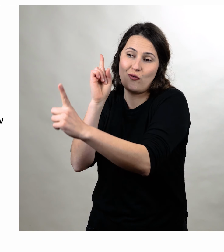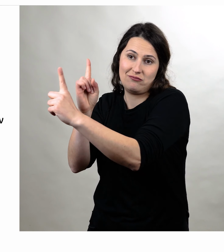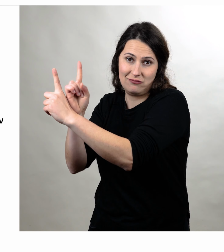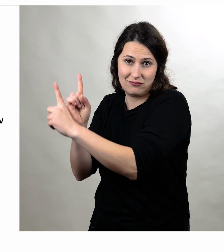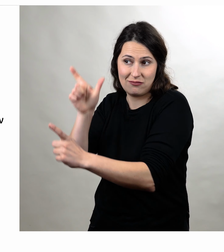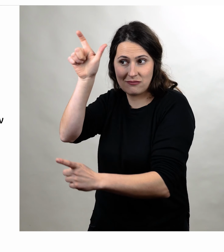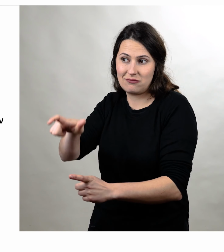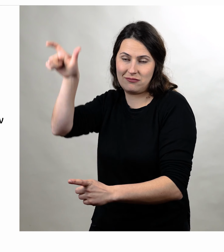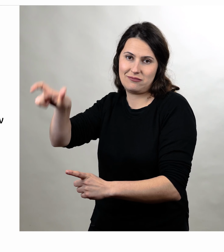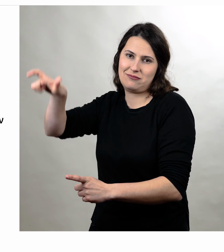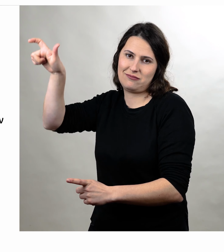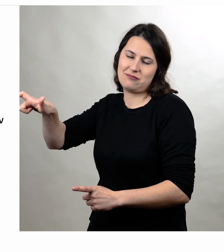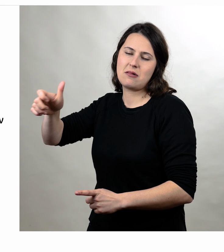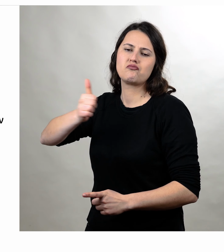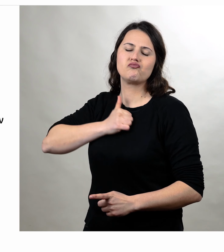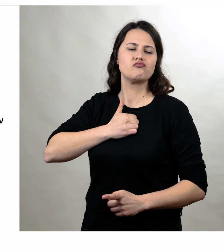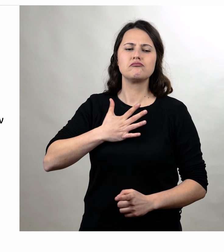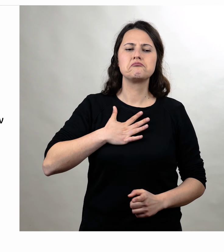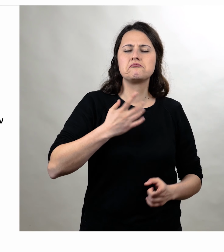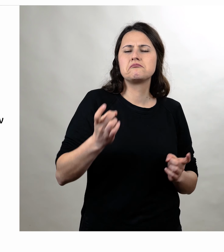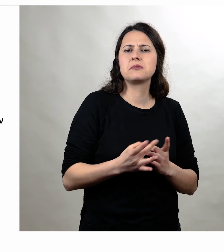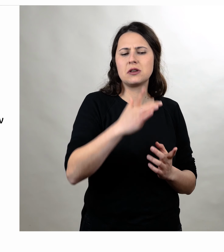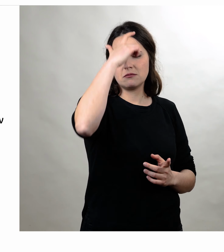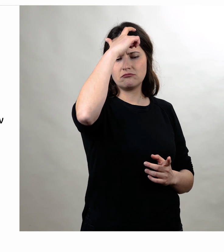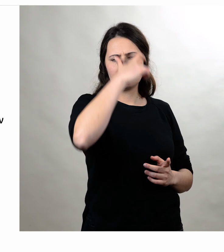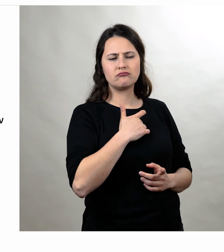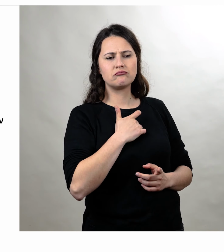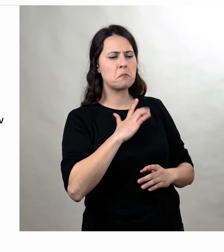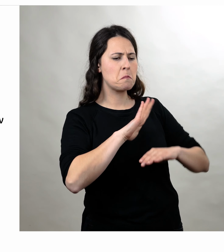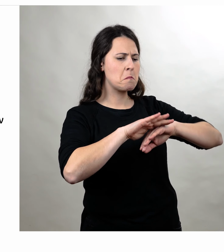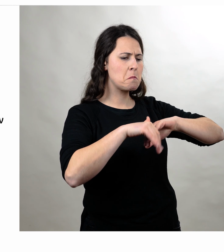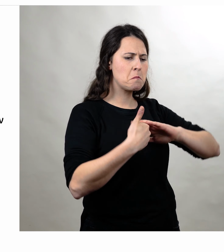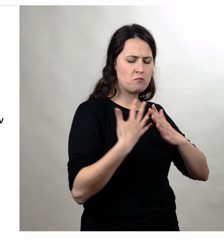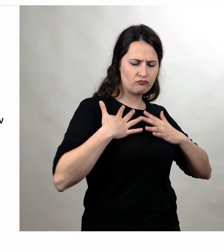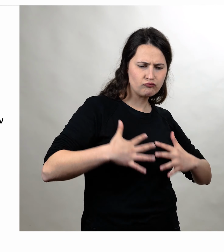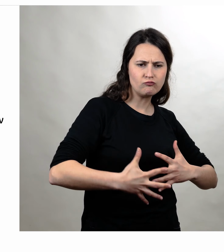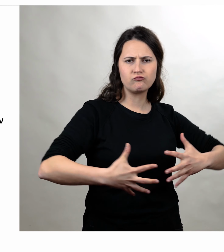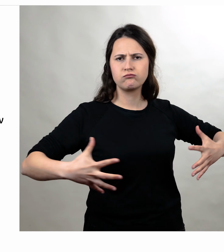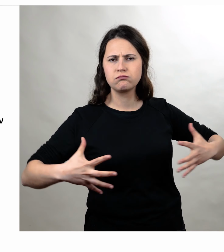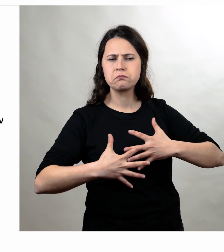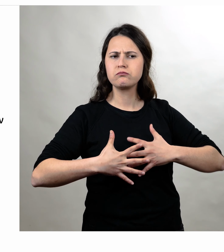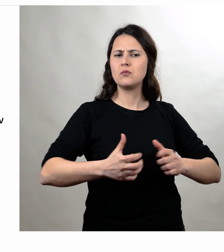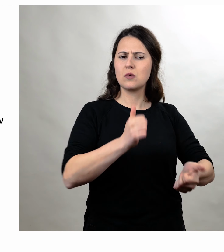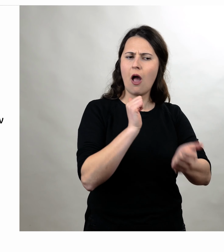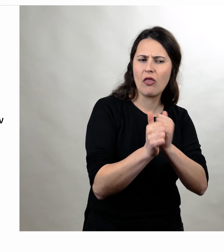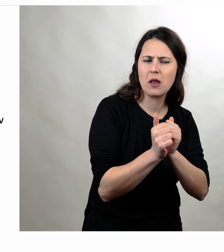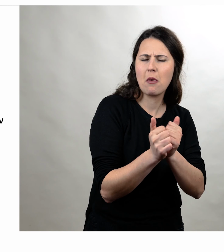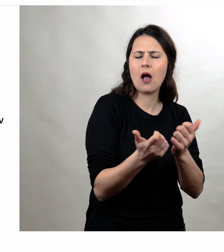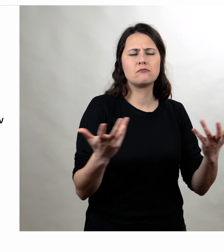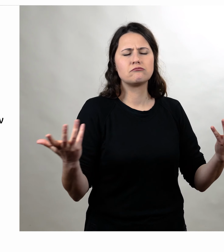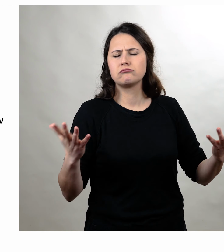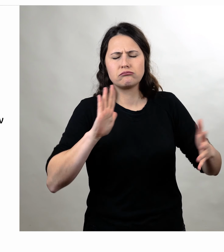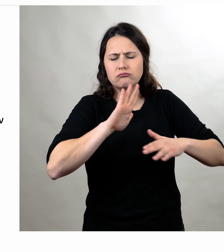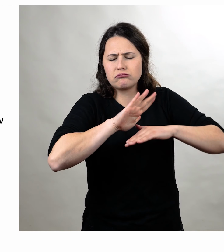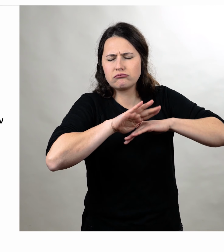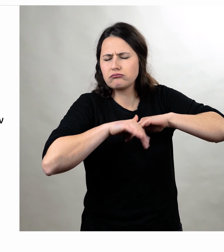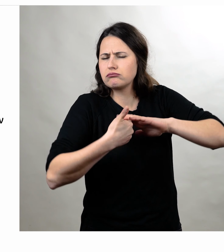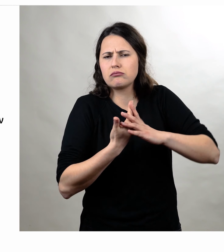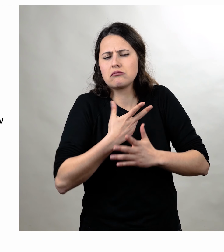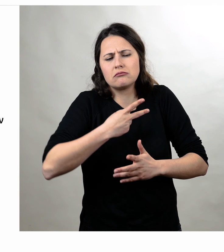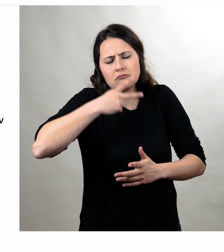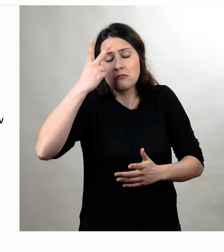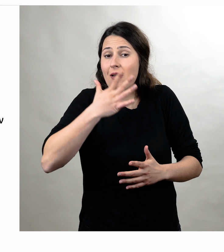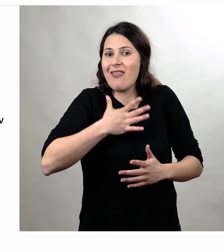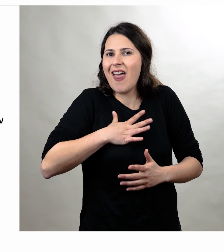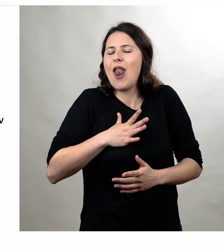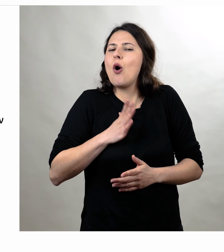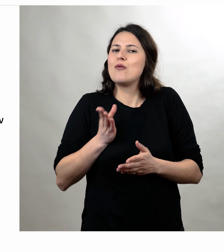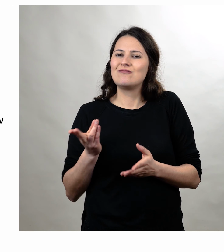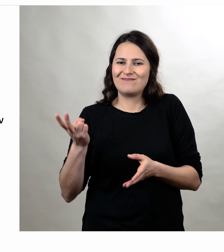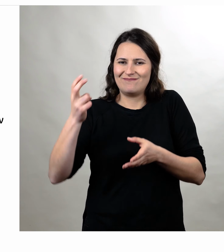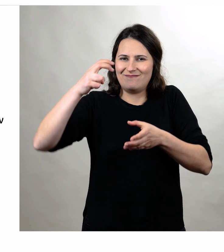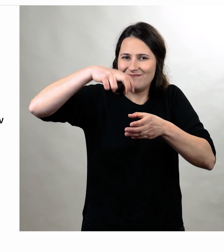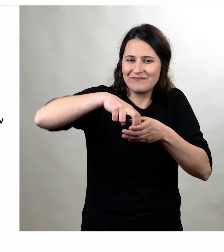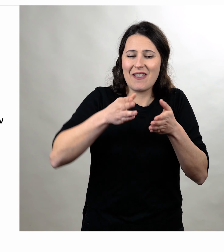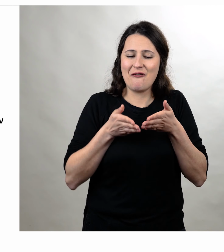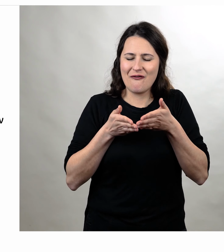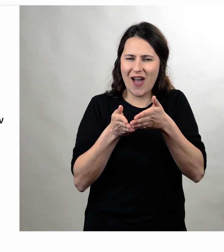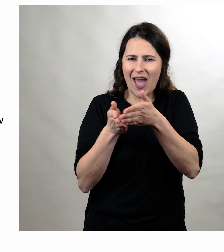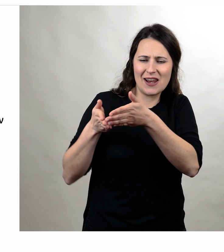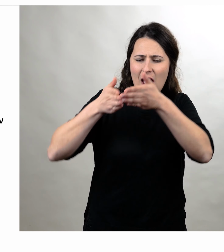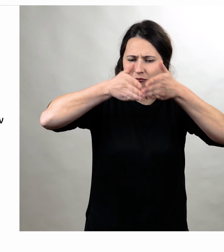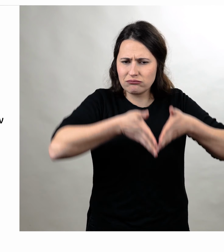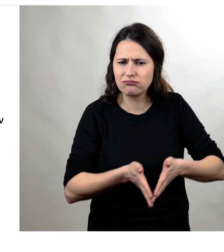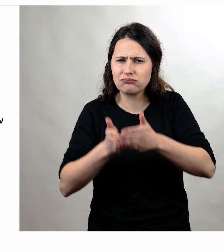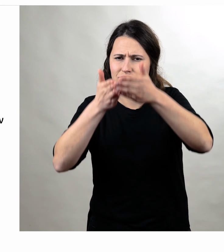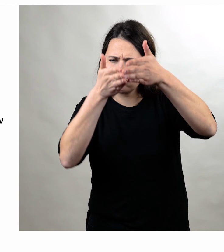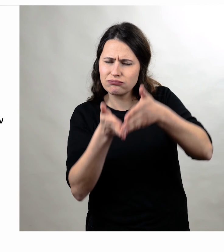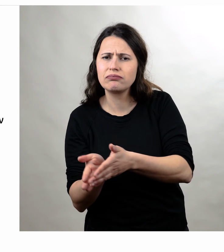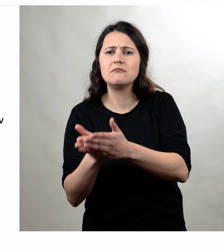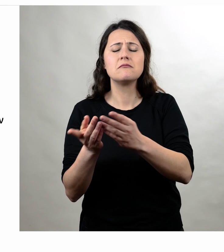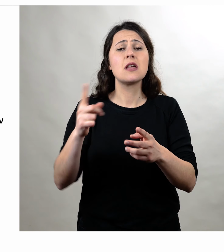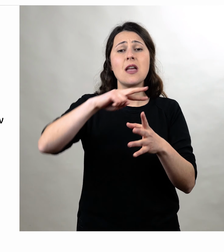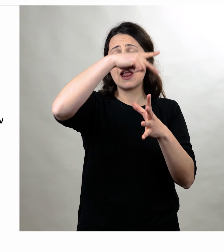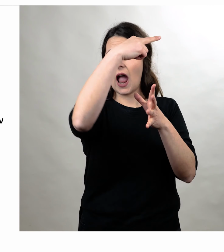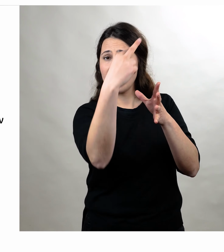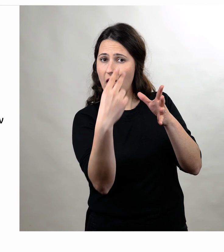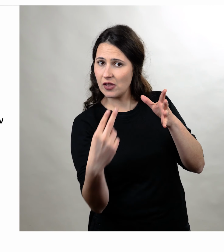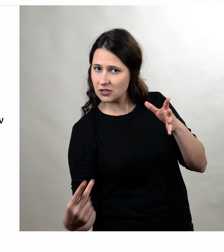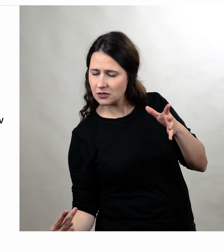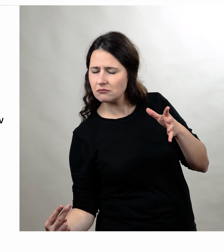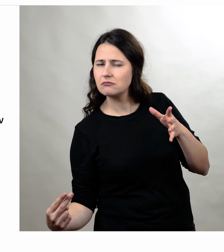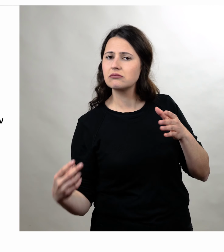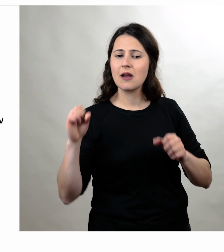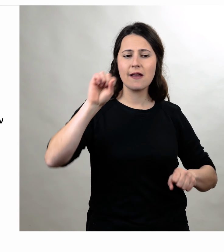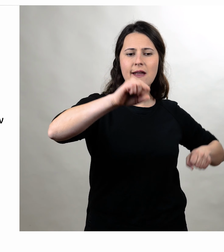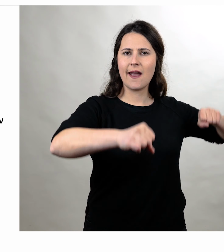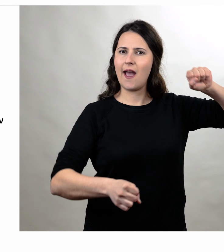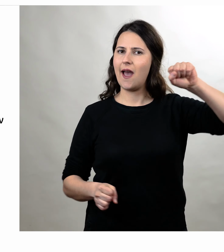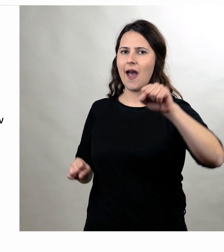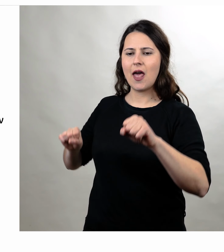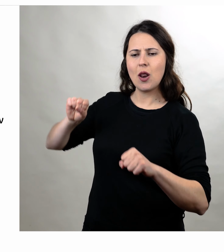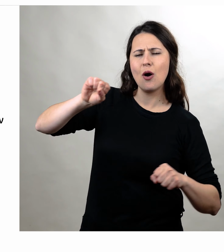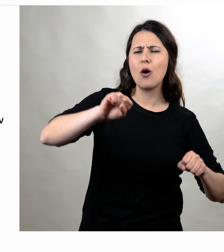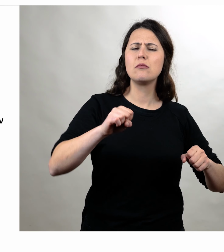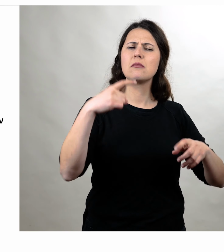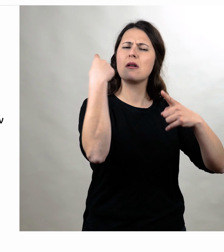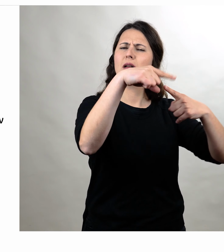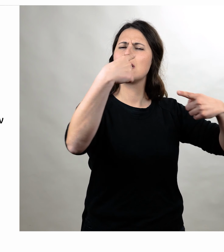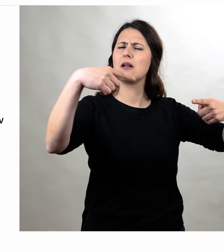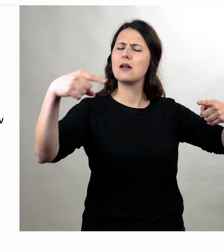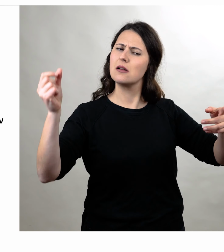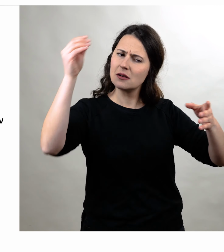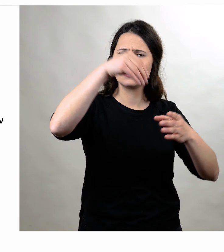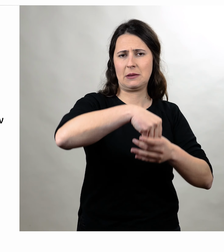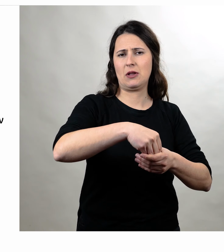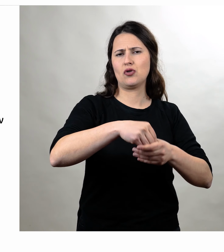Οποιοσδήποτε επιθυμεί, ανεξαρτήτως φυσικής κατάστασης, μπορεί να κάνει διάσχιση με φουσκωτή βάρκα, καταδύσεις, κανό και να συμμετέχει σε πολλές άλλες δραστηριότητες.